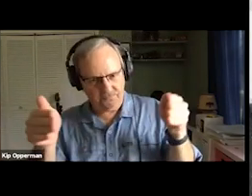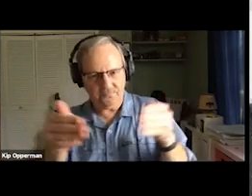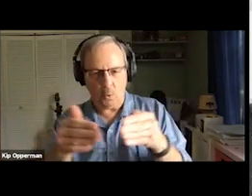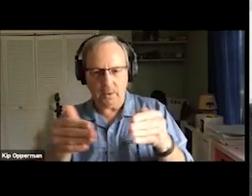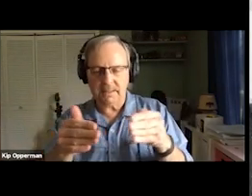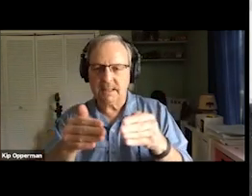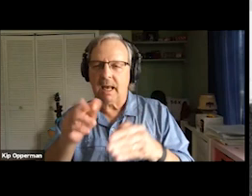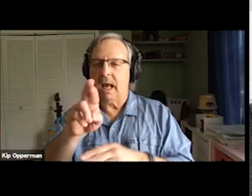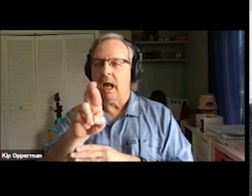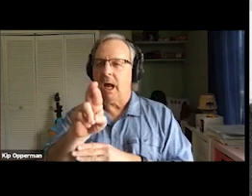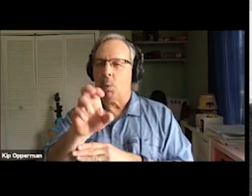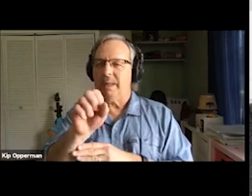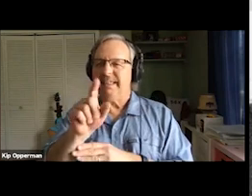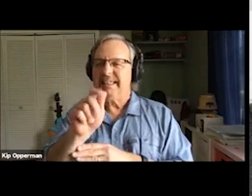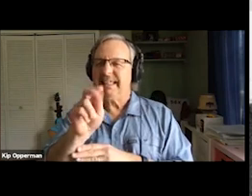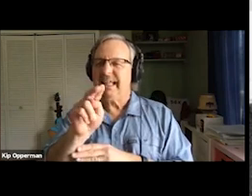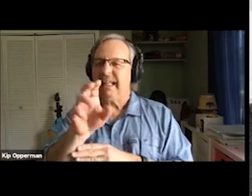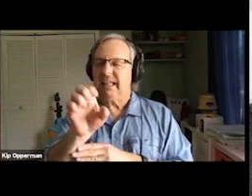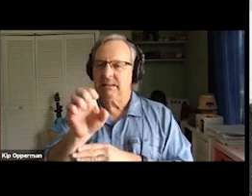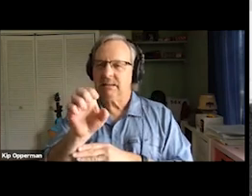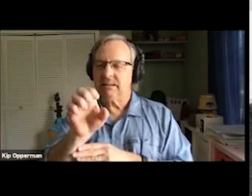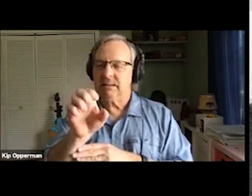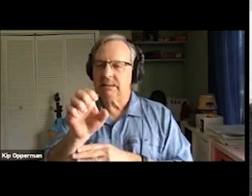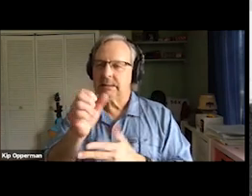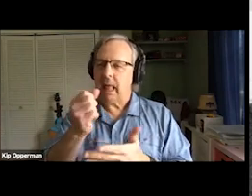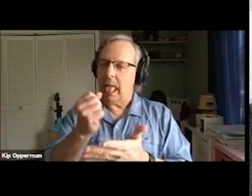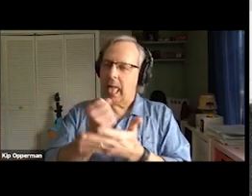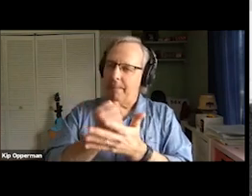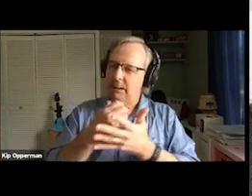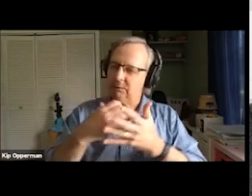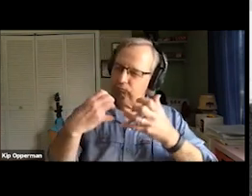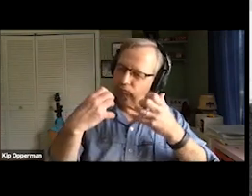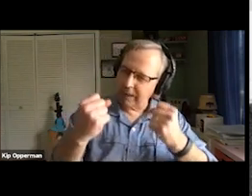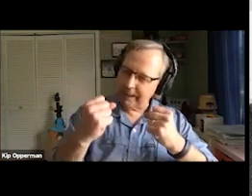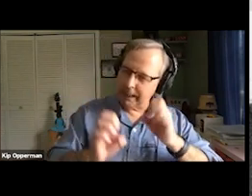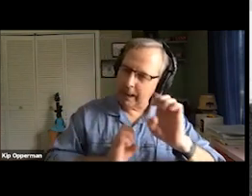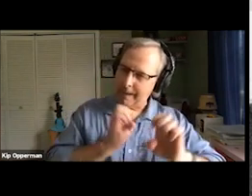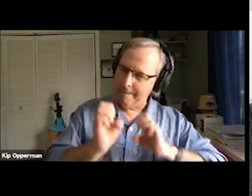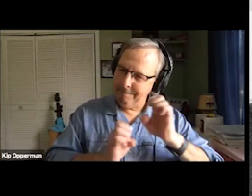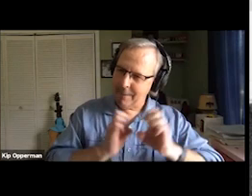La resiliencia nos ayuda a fortalecernos emocionalmente y a tener la fortaleza para sonreír